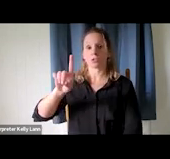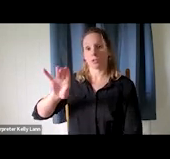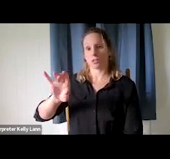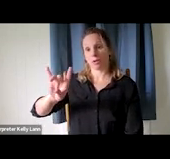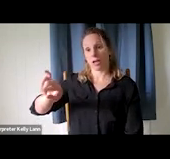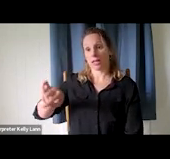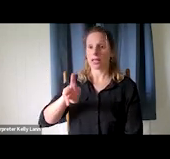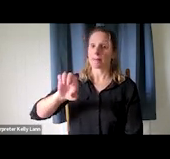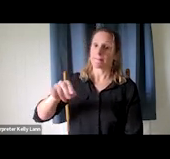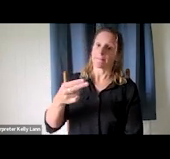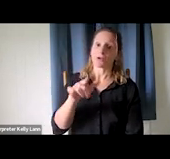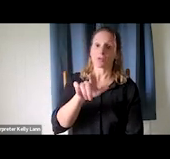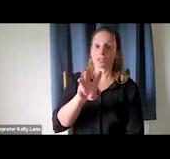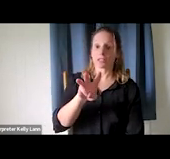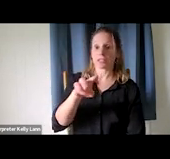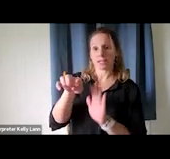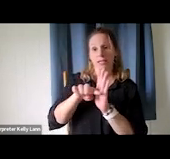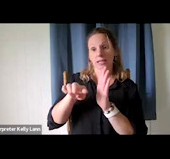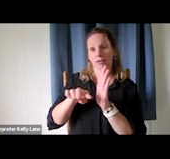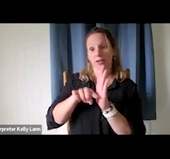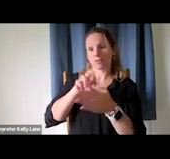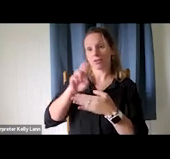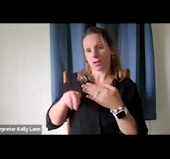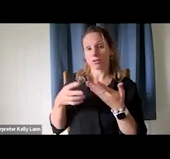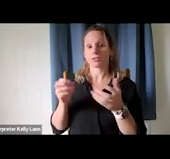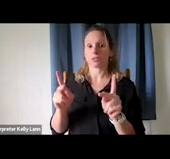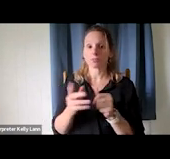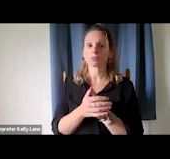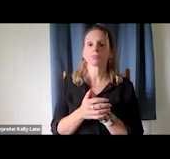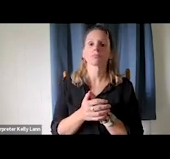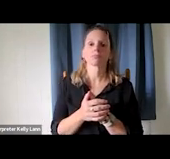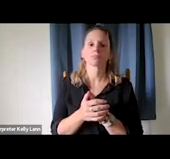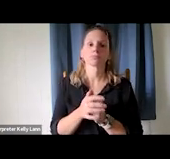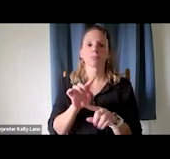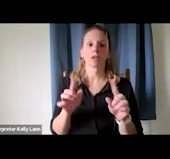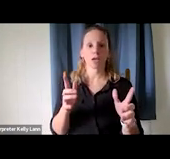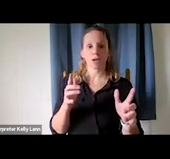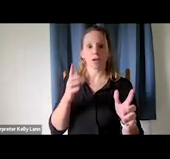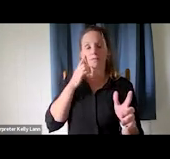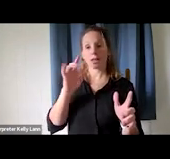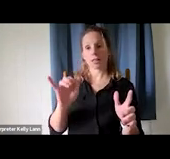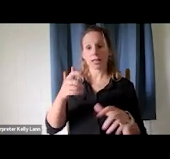sus análisis de orina fueron negativos para drogas y alcohol. Y en esas notas de tratamiento